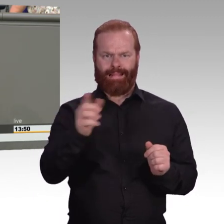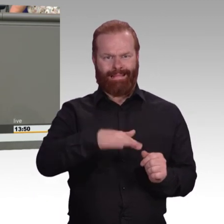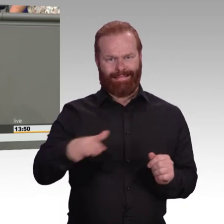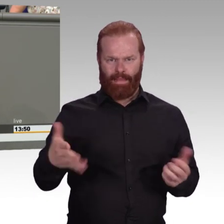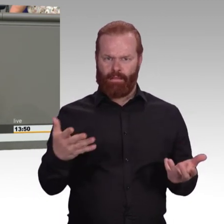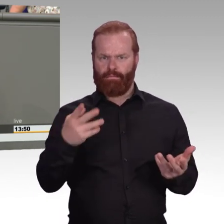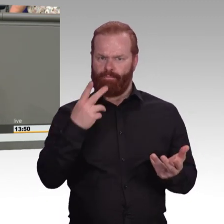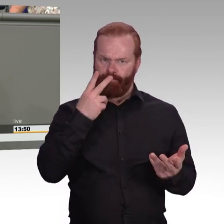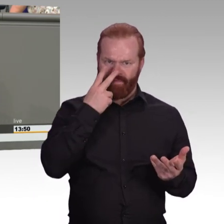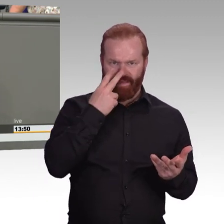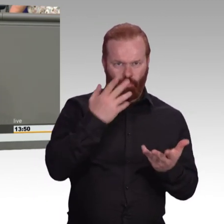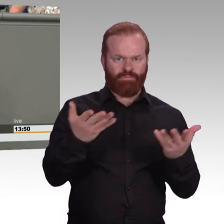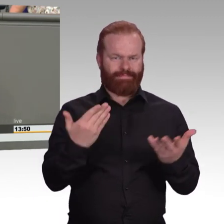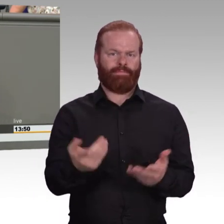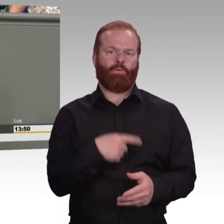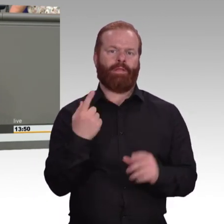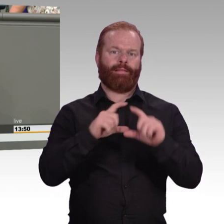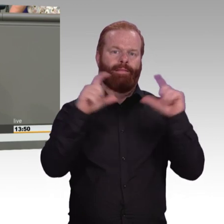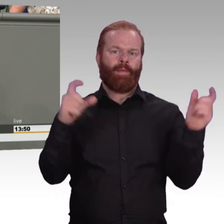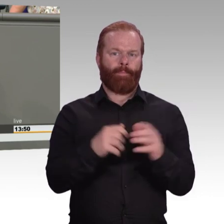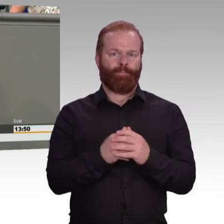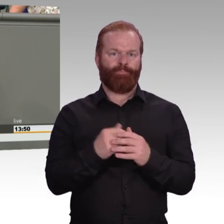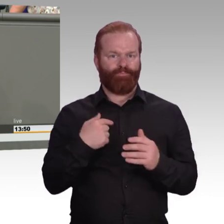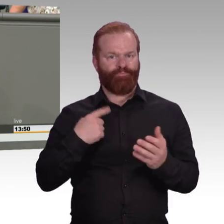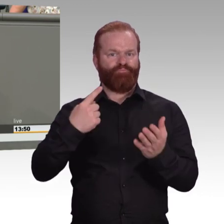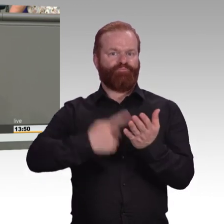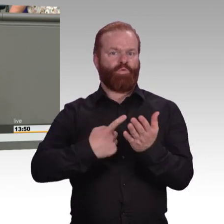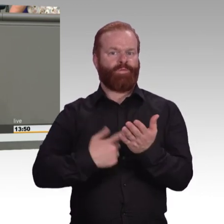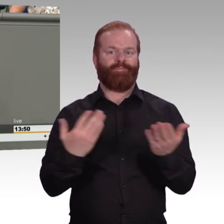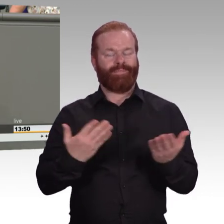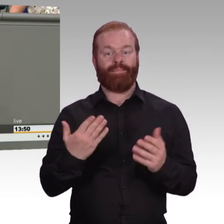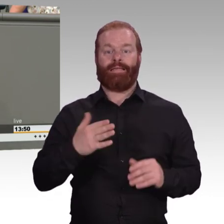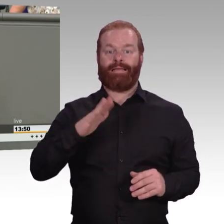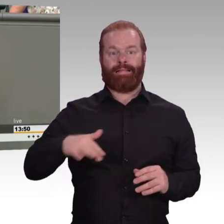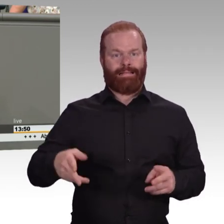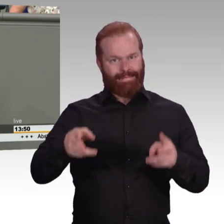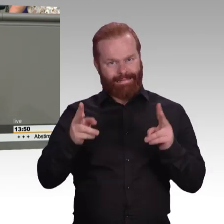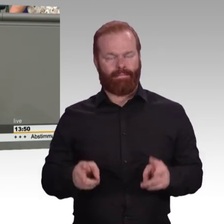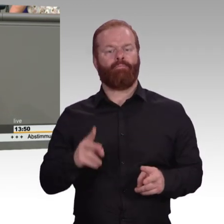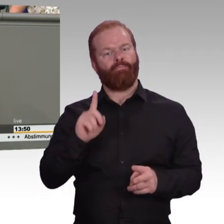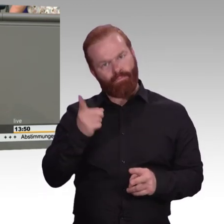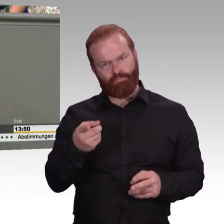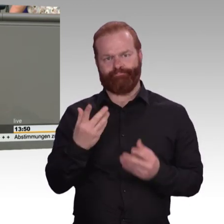Wir haben gerade den 70. Geburtstags unseres Grundgesetzes gefeiert, aber wir hatten am 1. Juni auch den Kindertag.